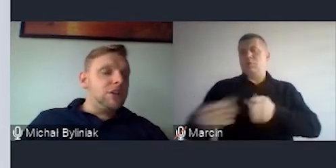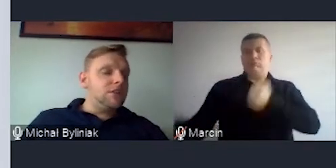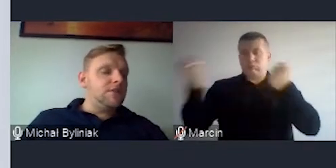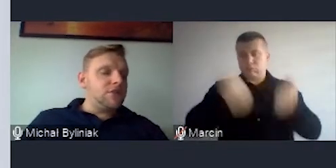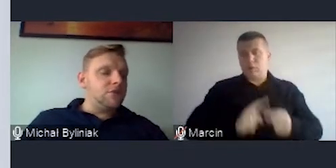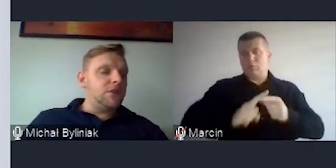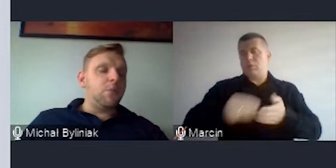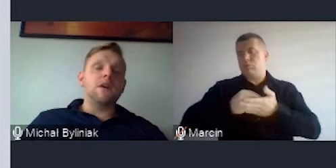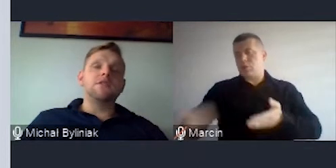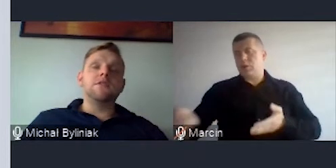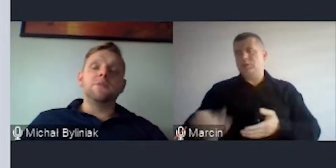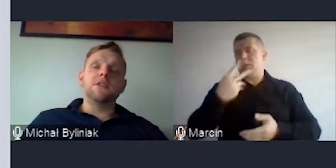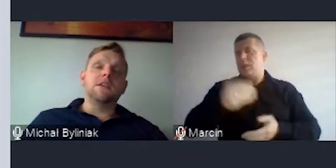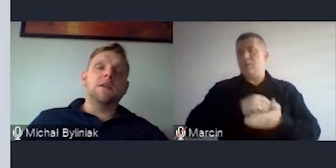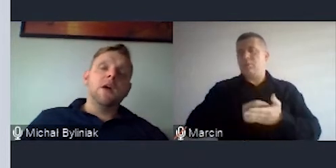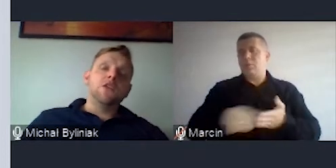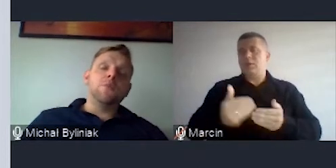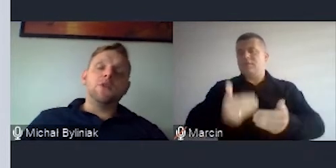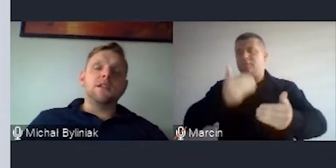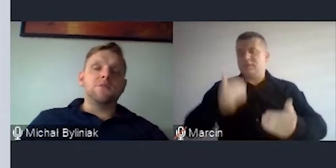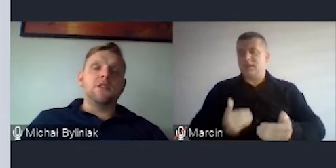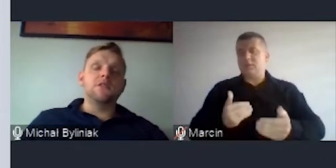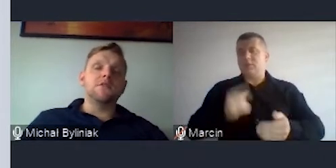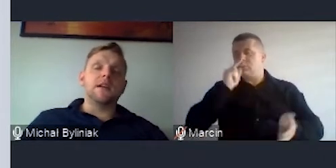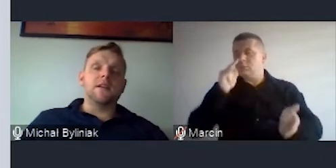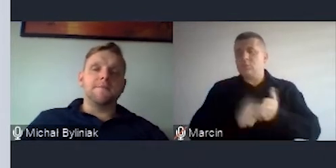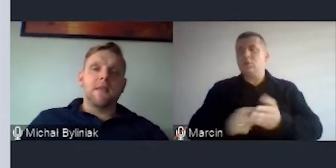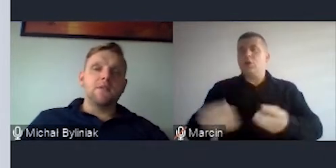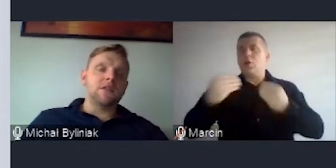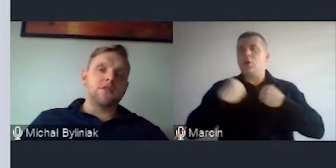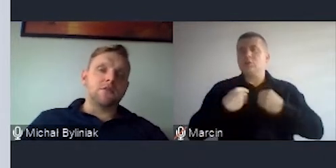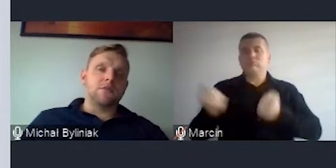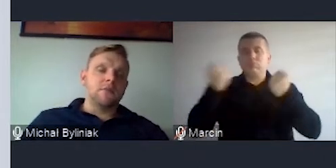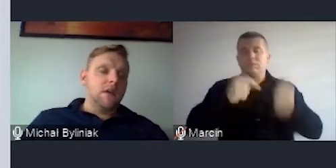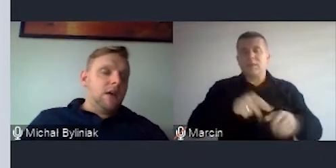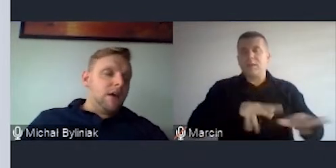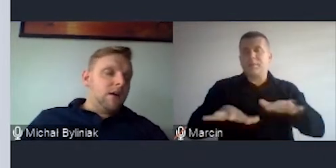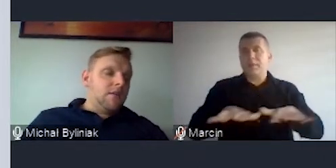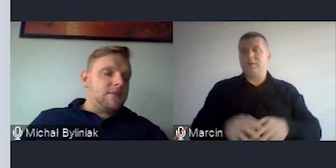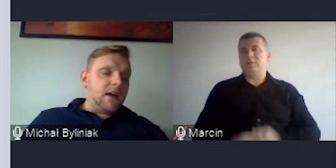nigdy w życiu nie płaćcie z wyprzedzeniem do momentu kiedy ten sprzęt nie zostanie dostarczony.